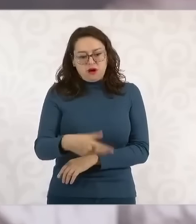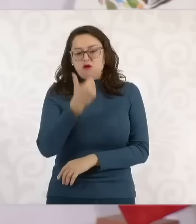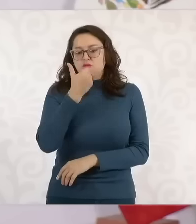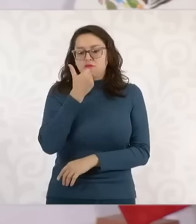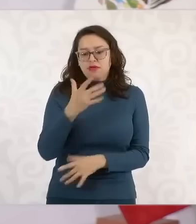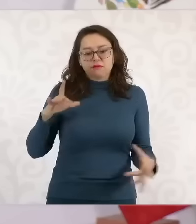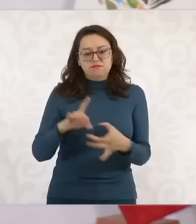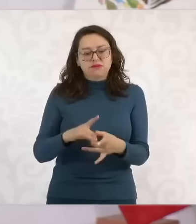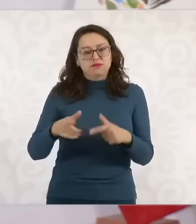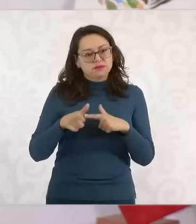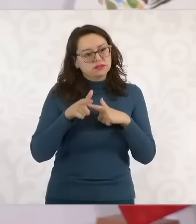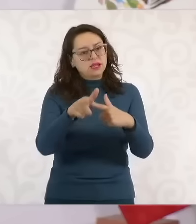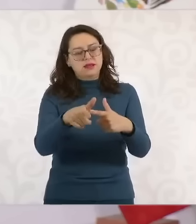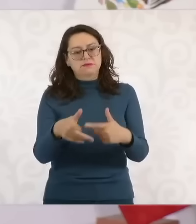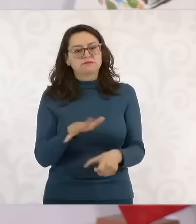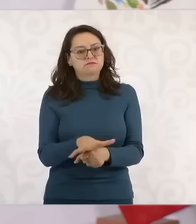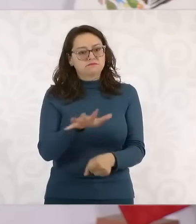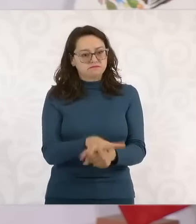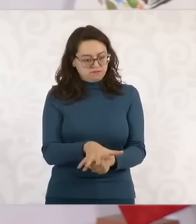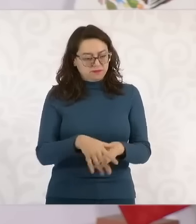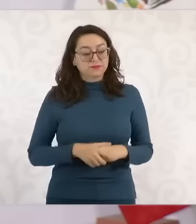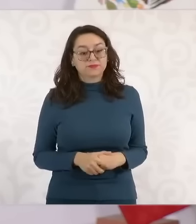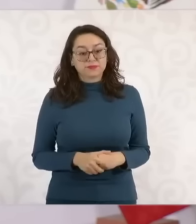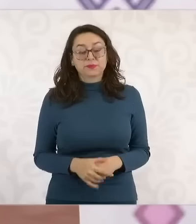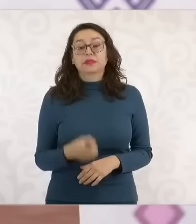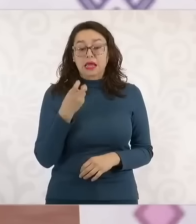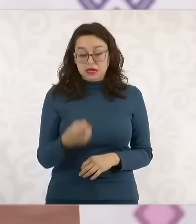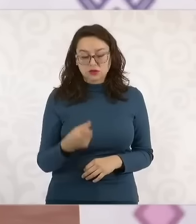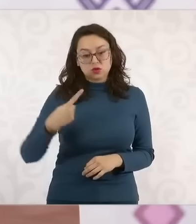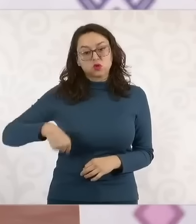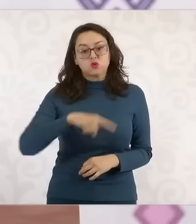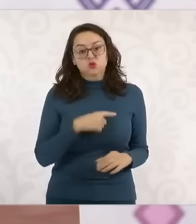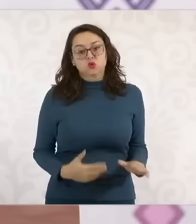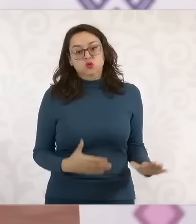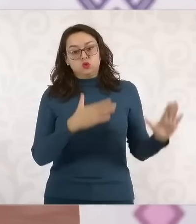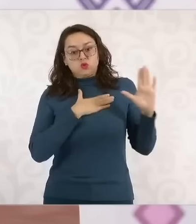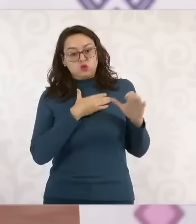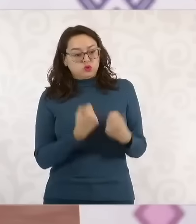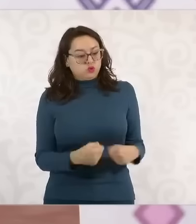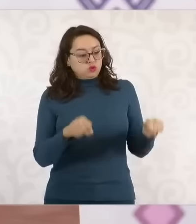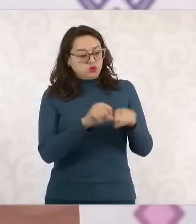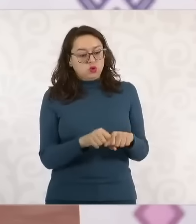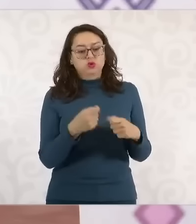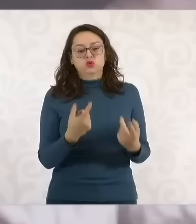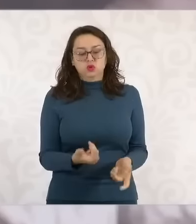país. Con ello reiteramos nuestro compromiso con nuestros socios aparceros, socios agricultores,